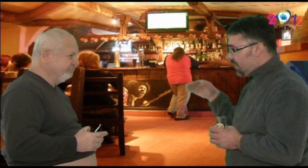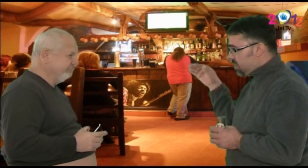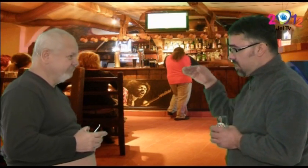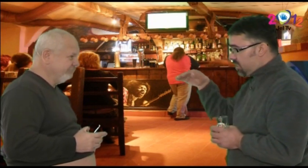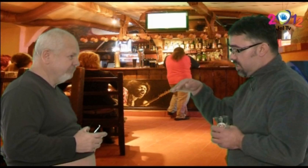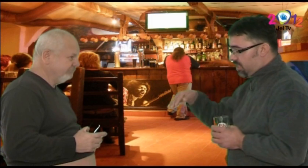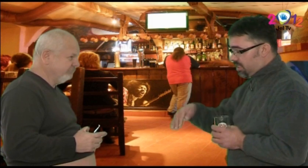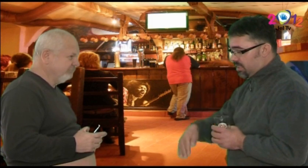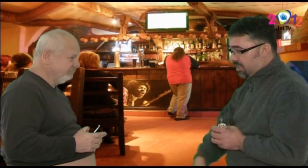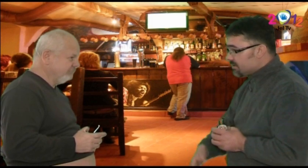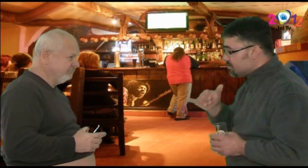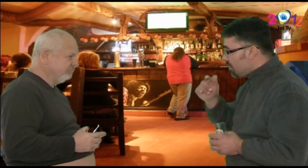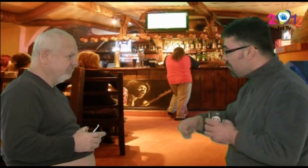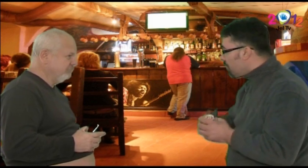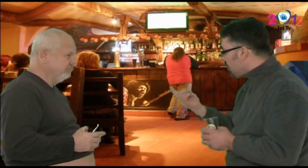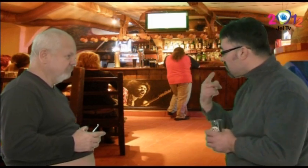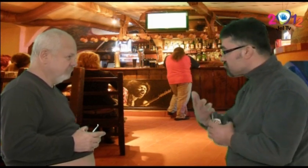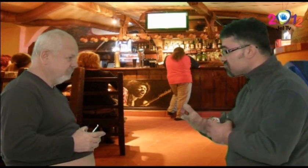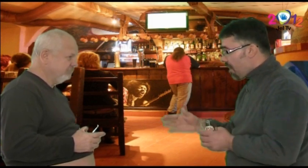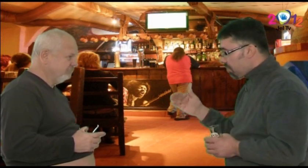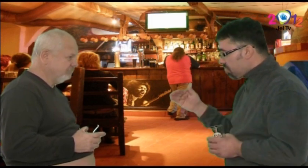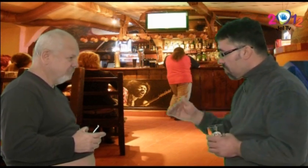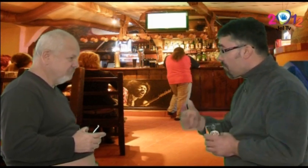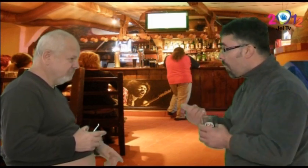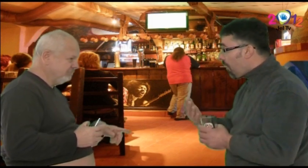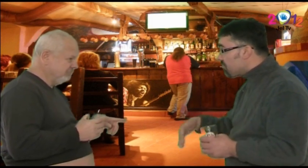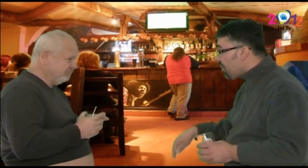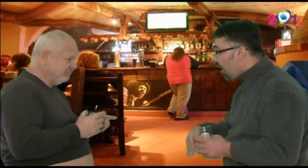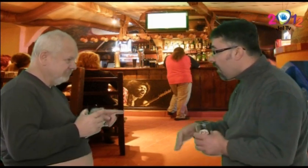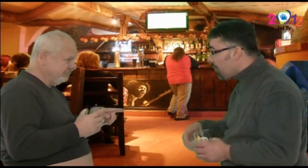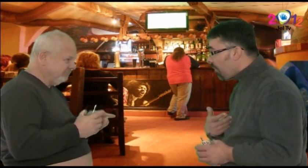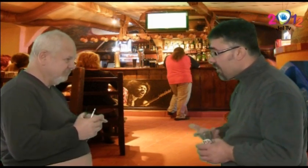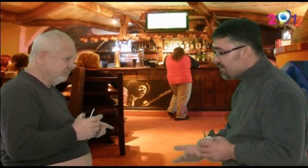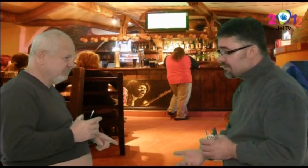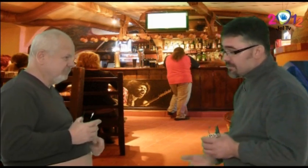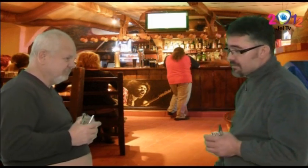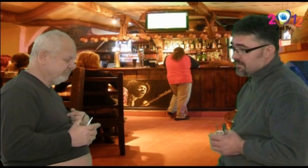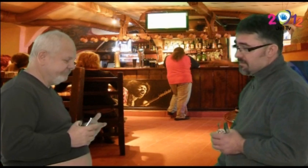Áh…megy lefelé. Nincs munka, ebbõl nincs semmi, munkanélküli vagyok. - Én is.